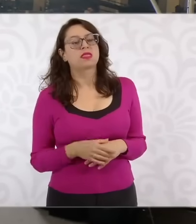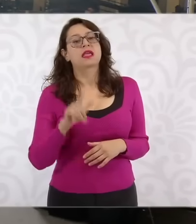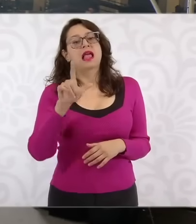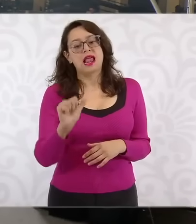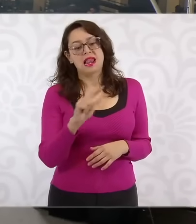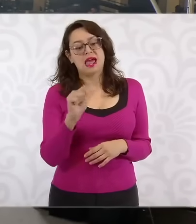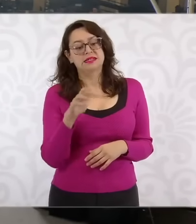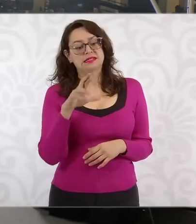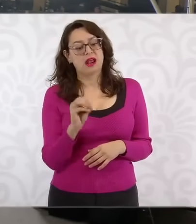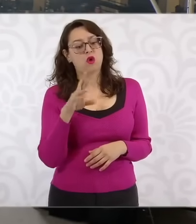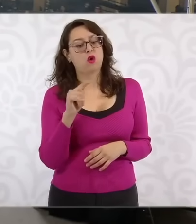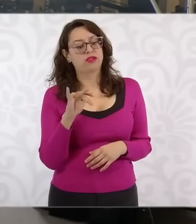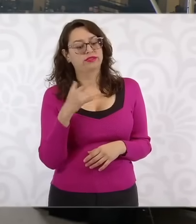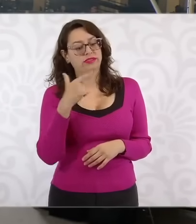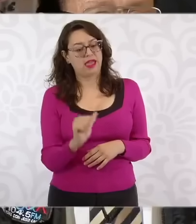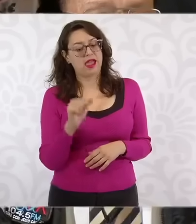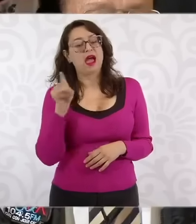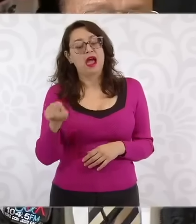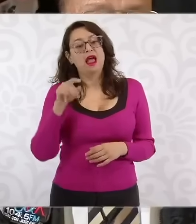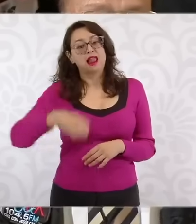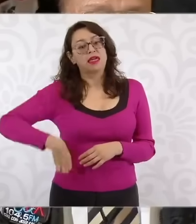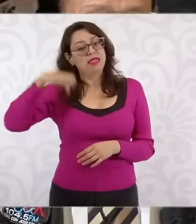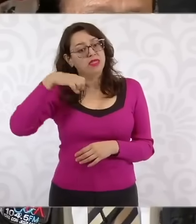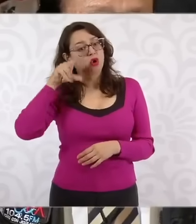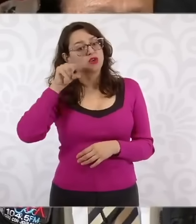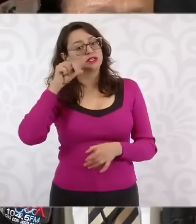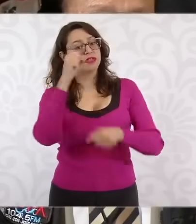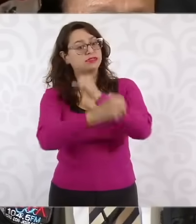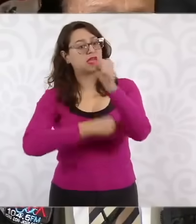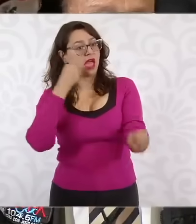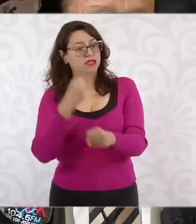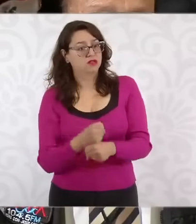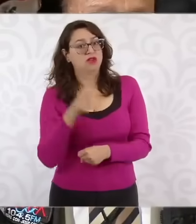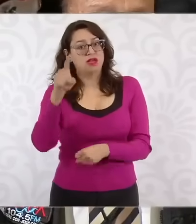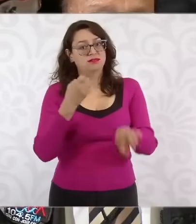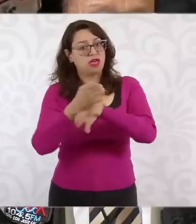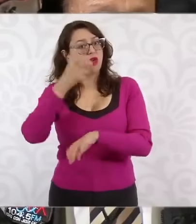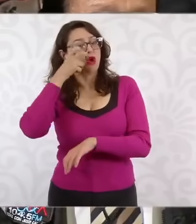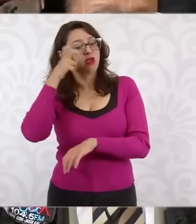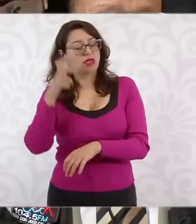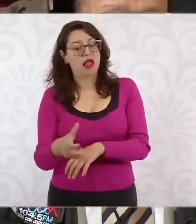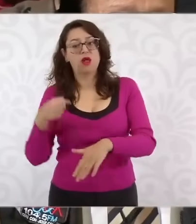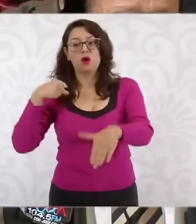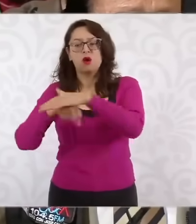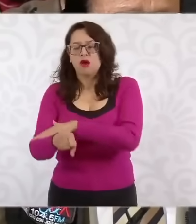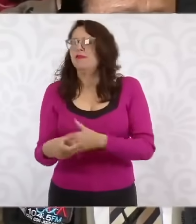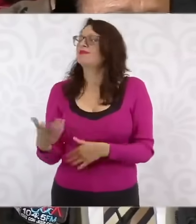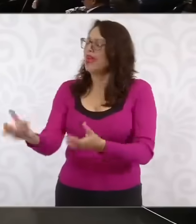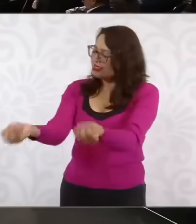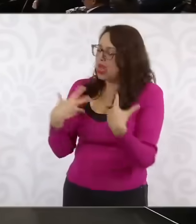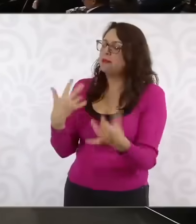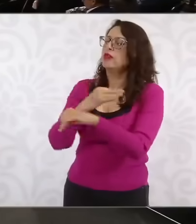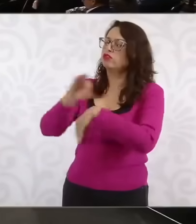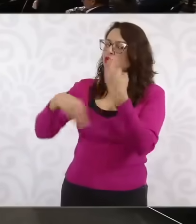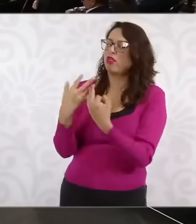80 años. preso en Hidalgo por un delito que no cometió. Pásanos todos los casos que tienes de